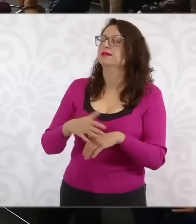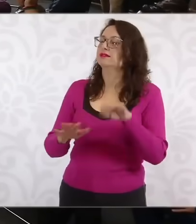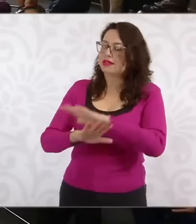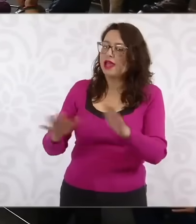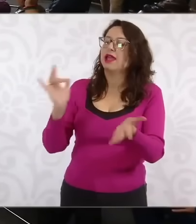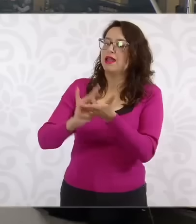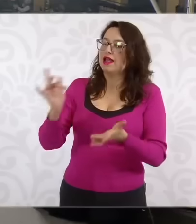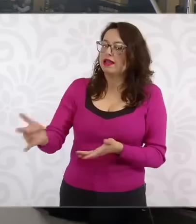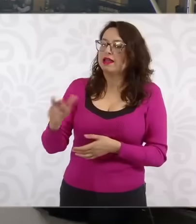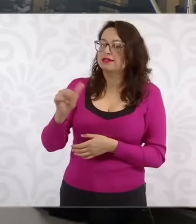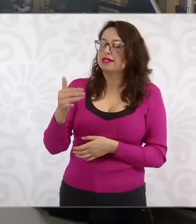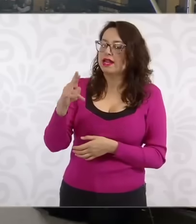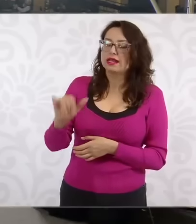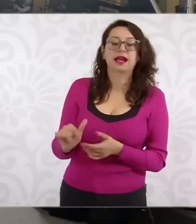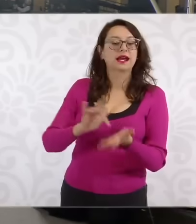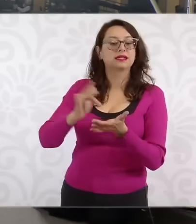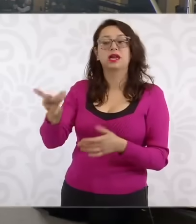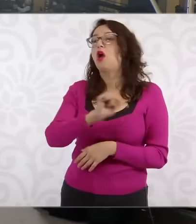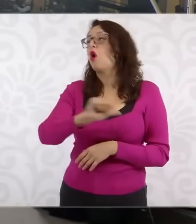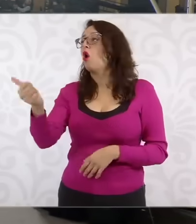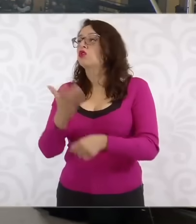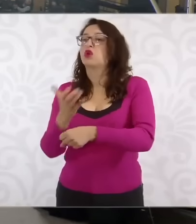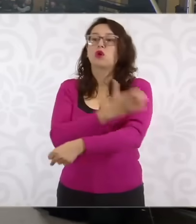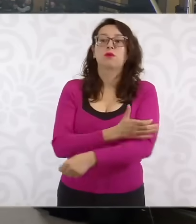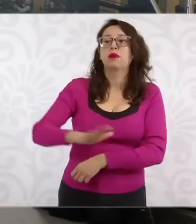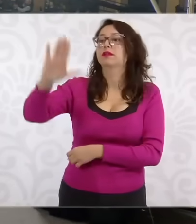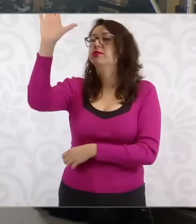reina. este coro de personas que tiene otro compañero. Compañ presidenta, entonces me va a